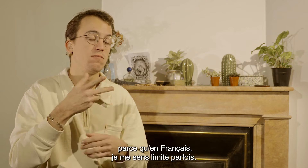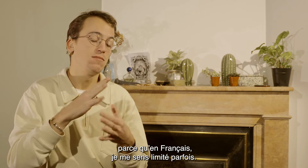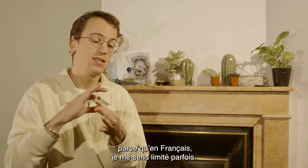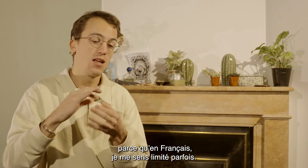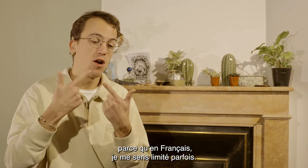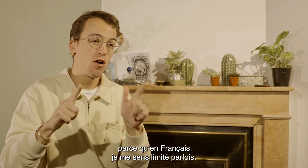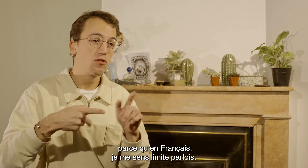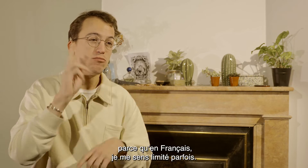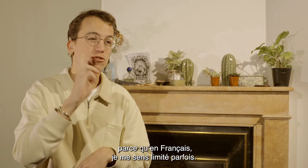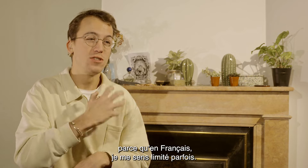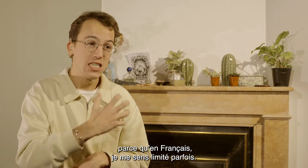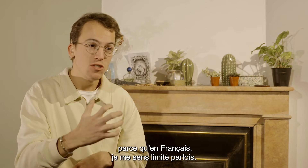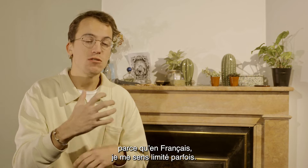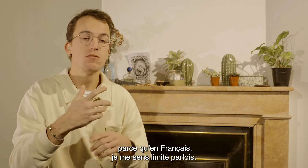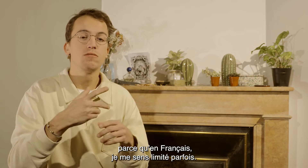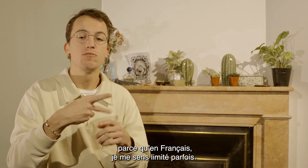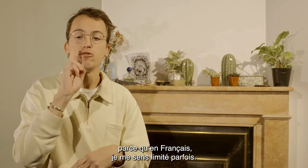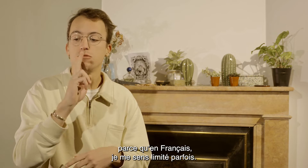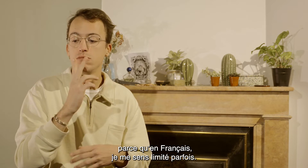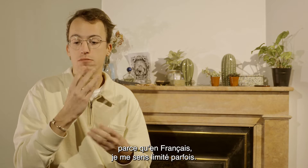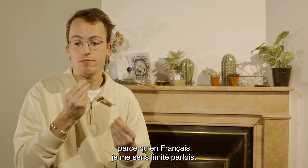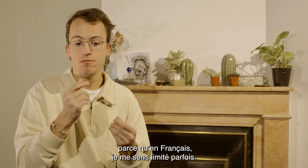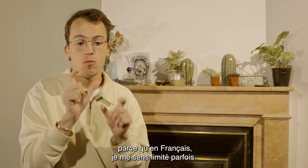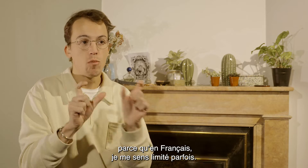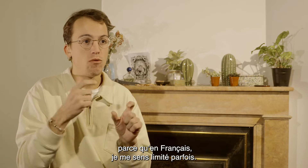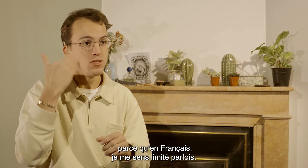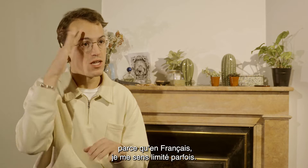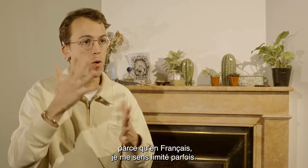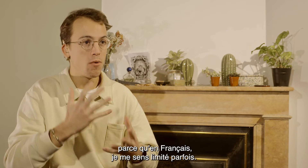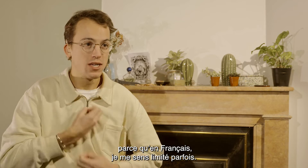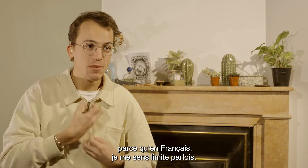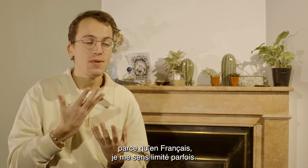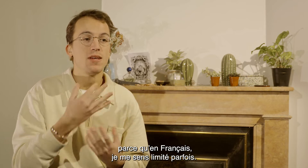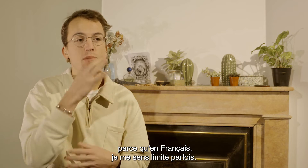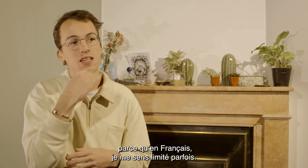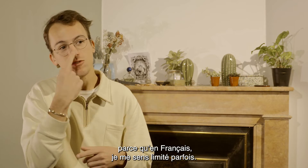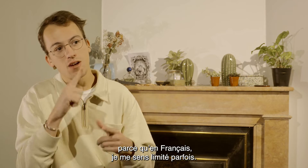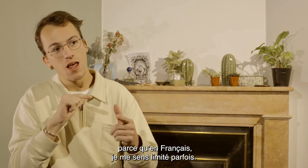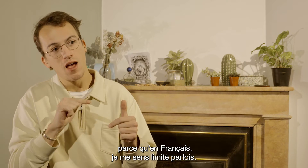parce qu’en Français, je me sens limité parfois.